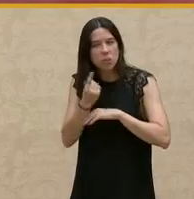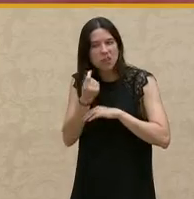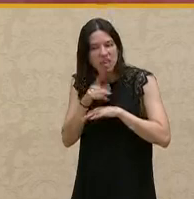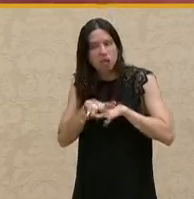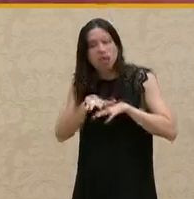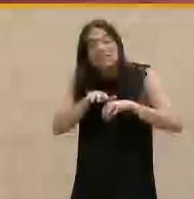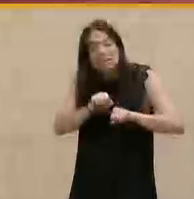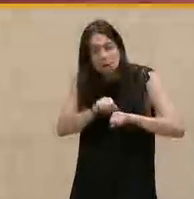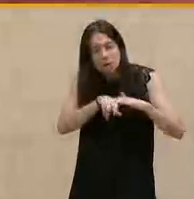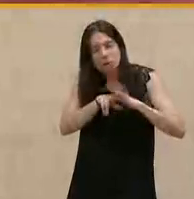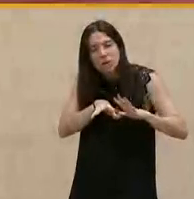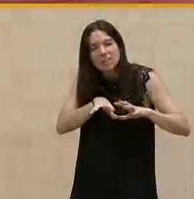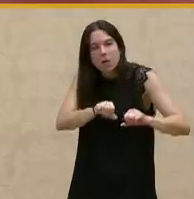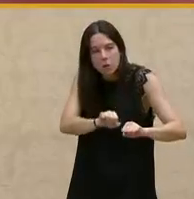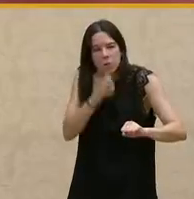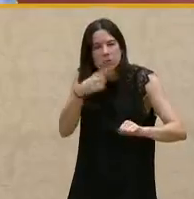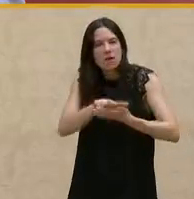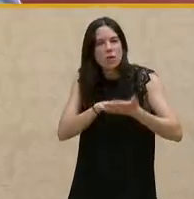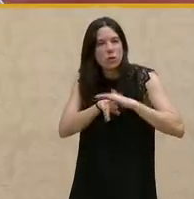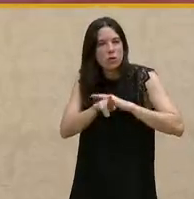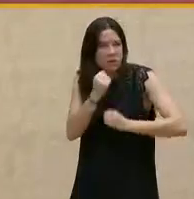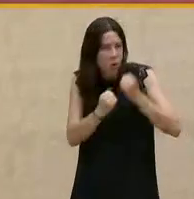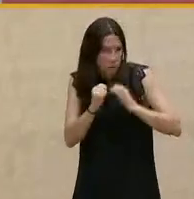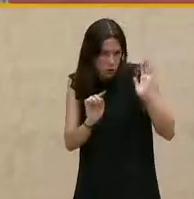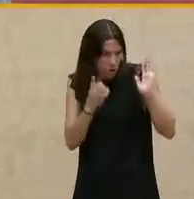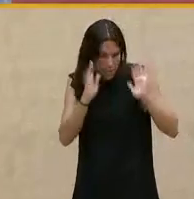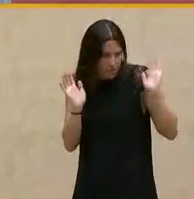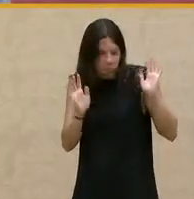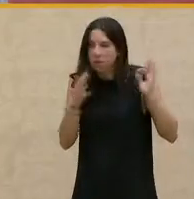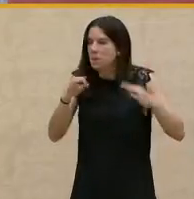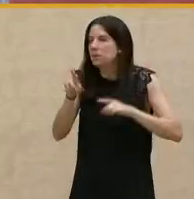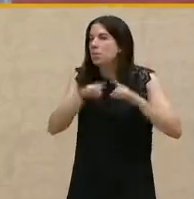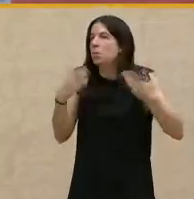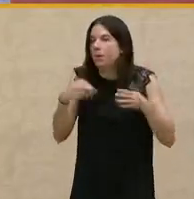porque al final hablamos de recursos económicos. El problema son los recursos económicos. Un fondo